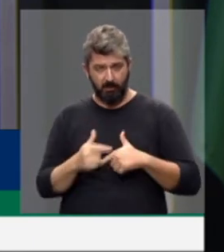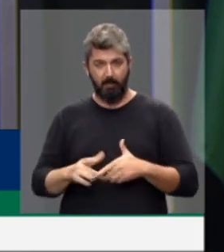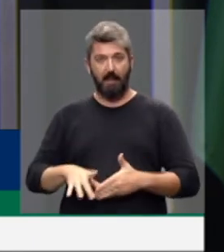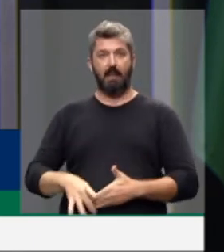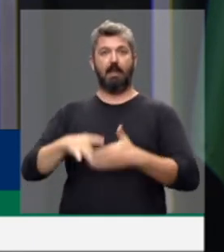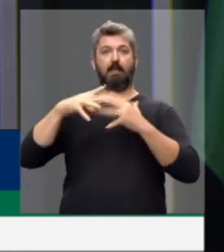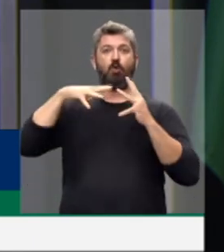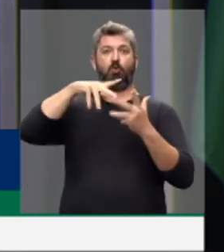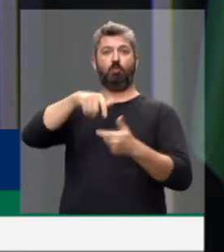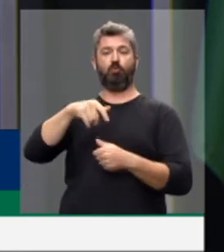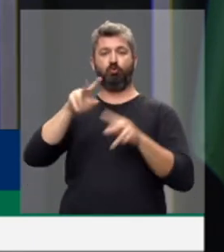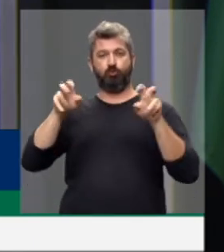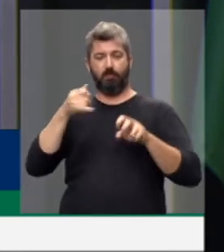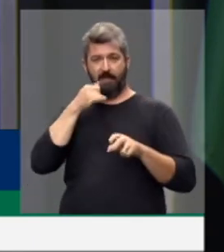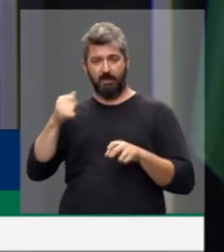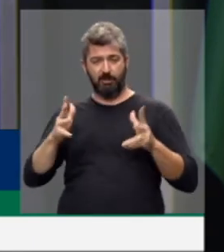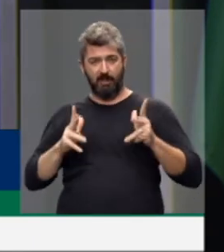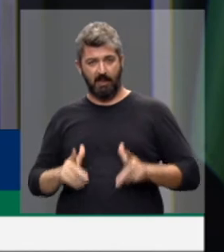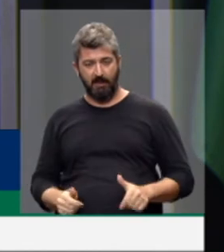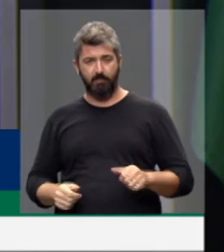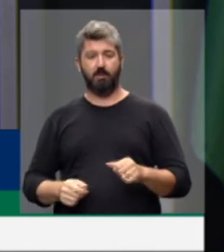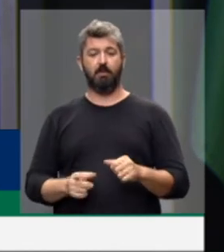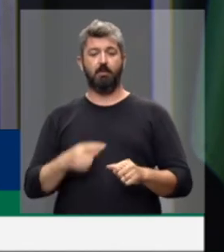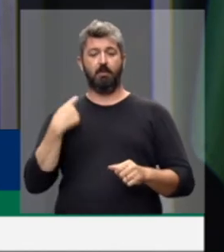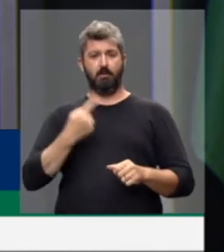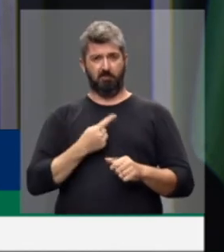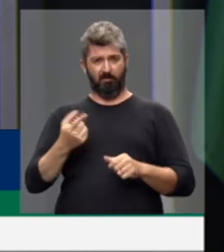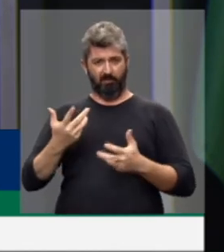UMA ENERGIA MAIS BARATA, DO POTENCIAL EXTRAORDINÁRIO QUE O BRASIL TEM DE GERAR EMPREGOS, DE SER UM DOS